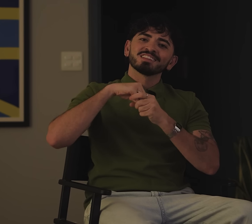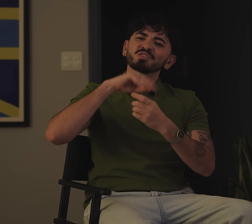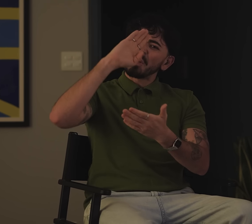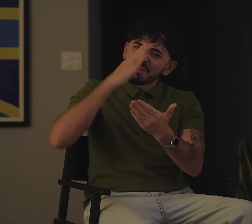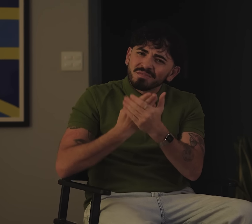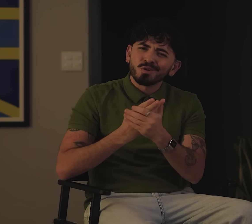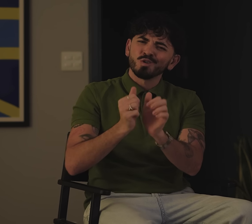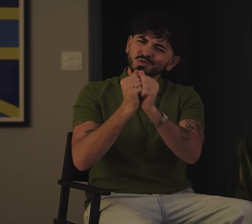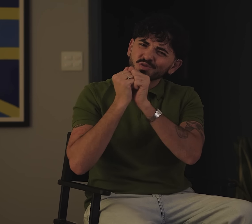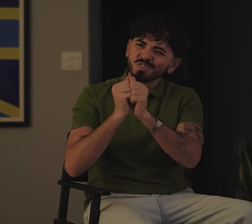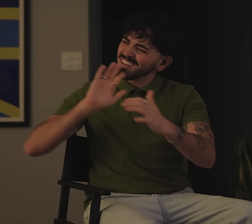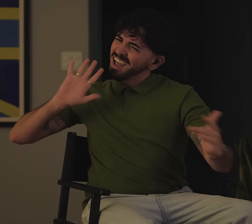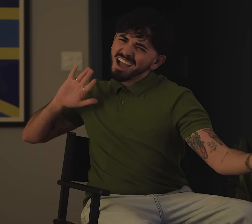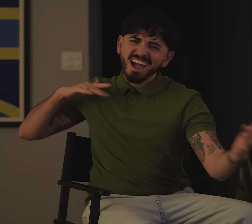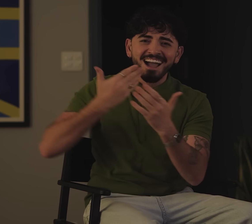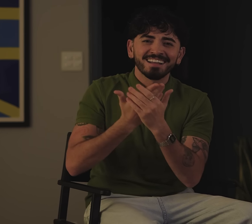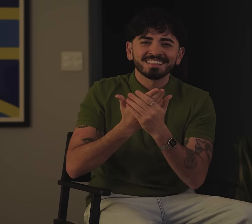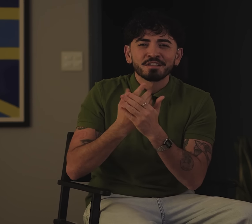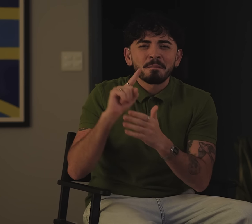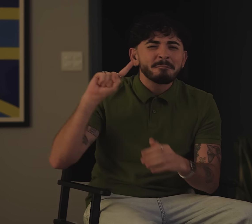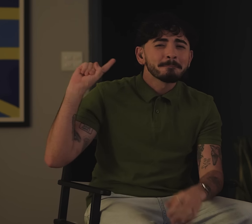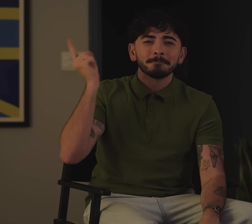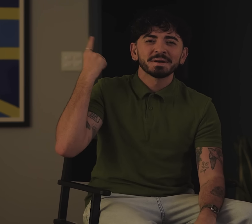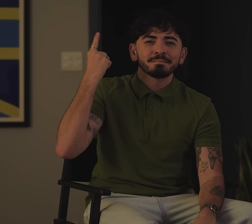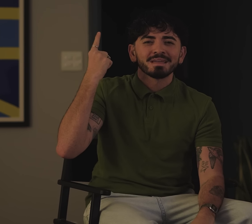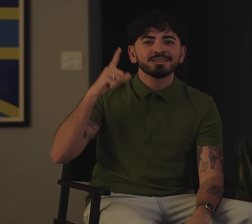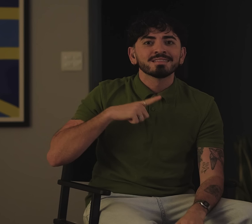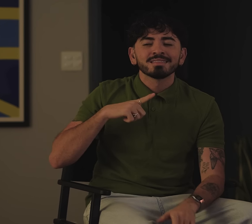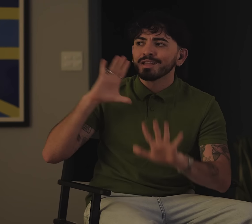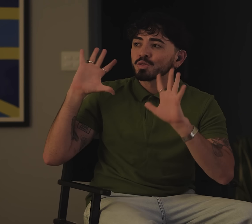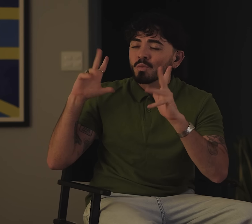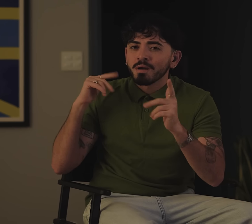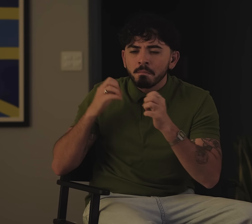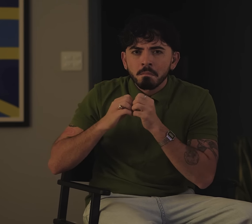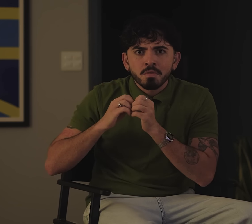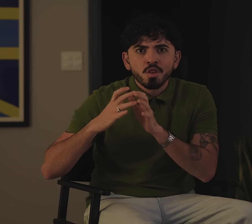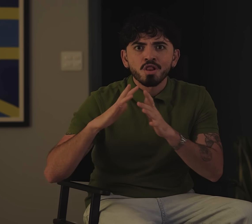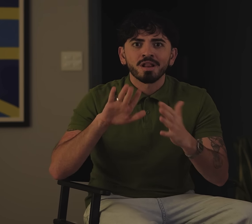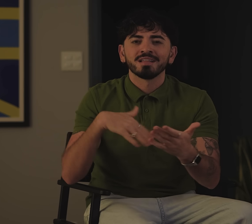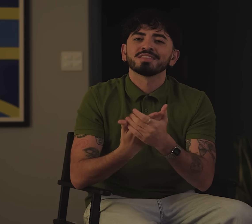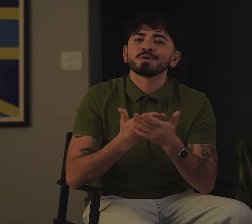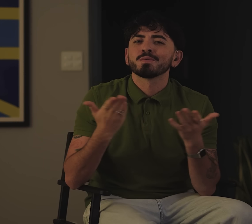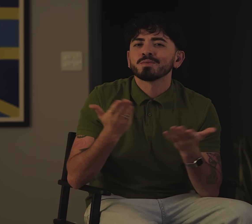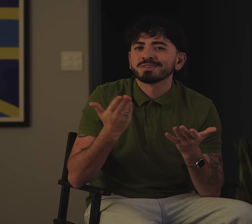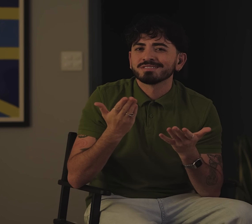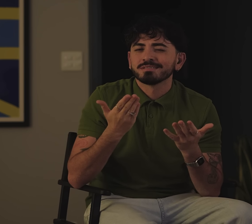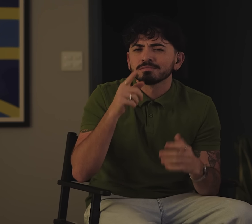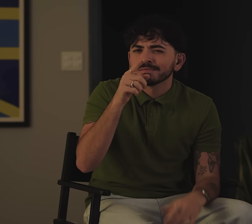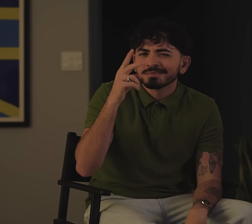Pessoas incríveis que chegaram, ficaram, contribuíram, acreditaram e dedicaram seu tempo. Desde o início até hoje, fomos somando cada vez mais.